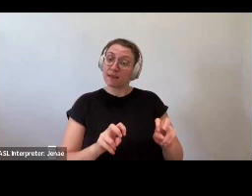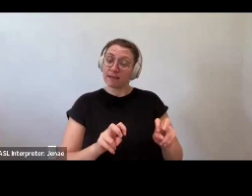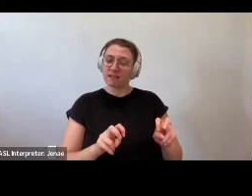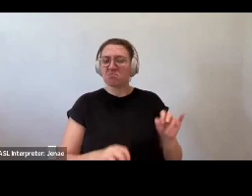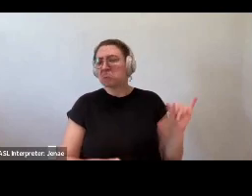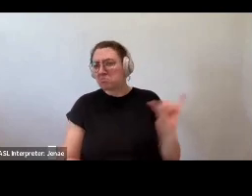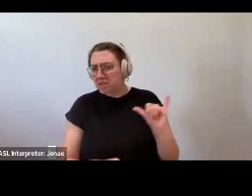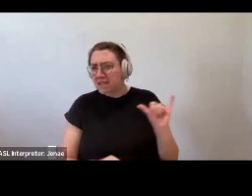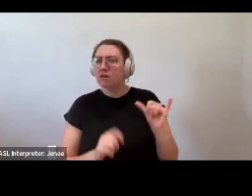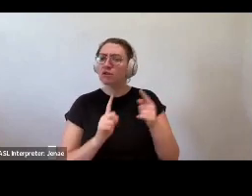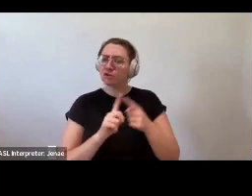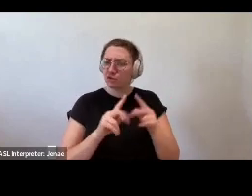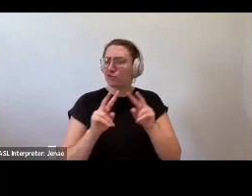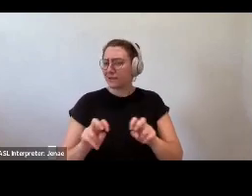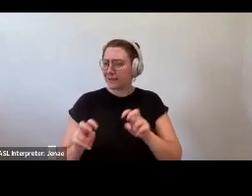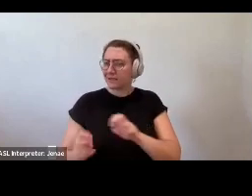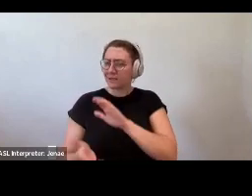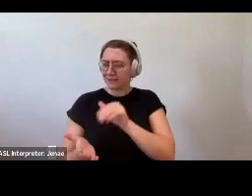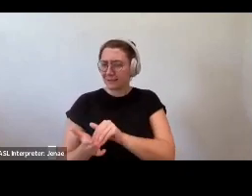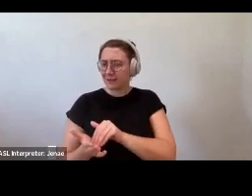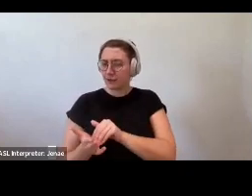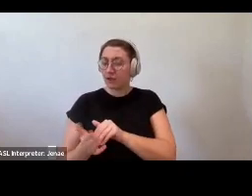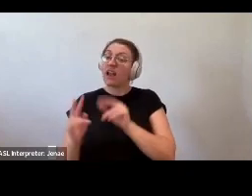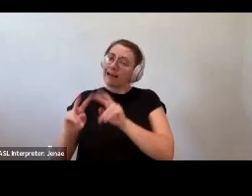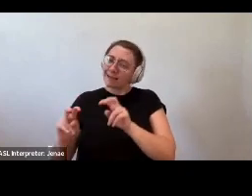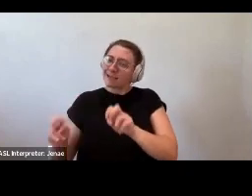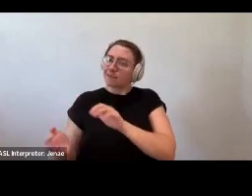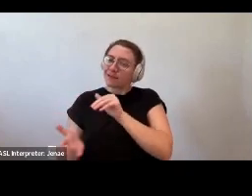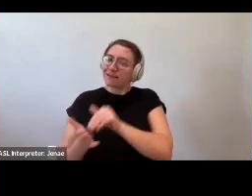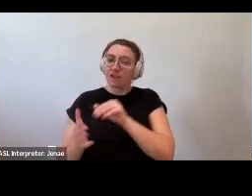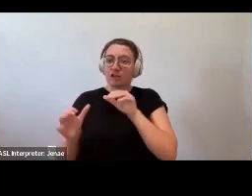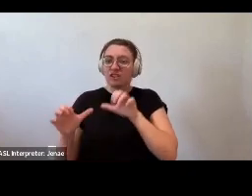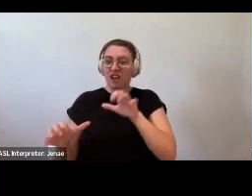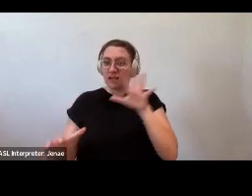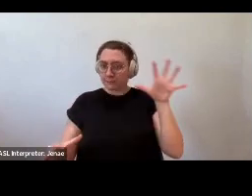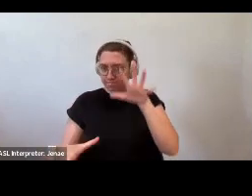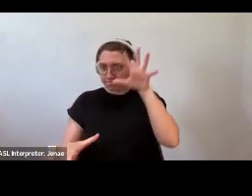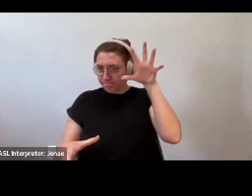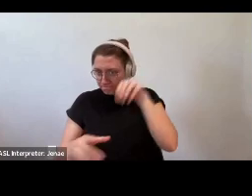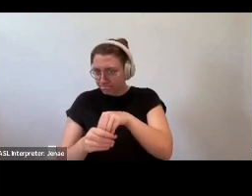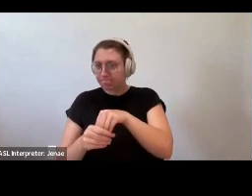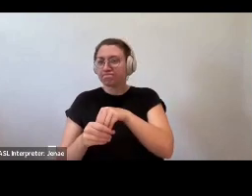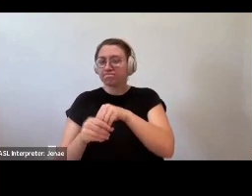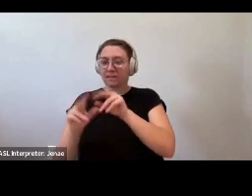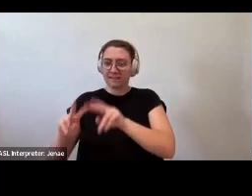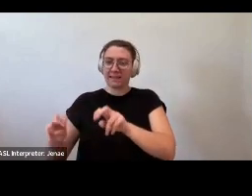del centro de evaluación. Si bien el centro realiza una evaluación integral,